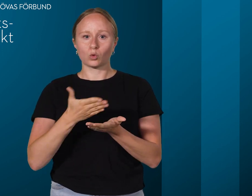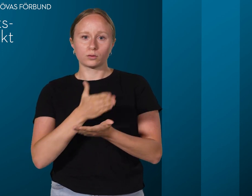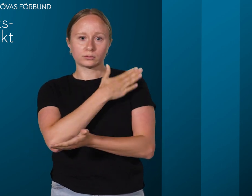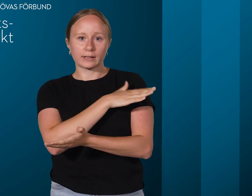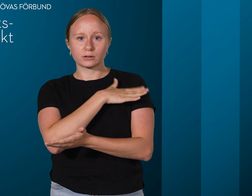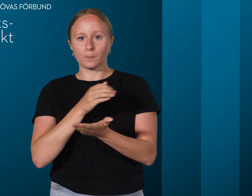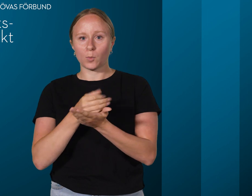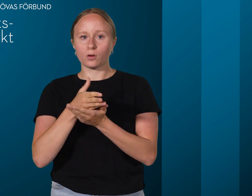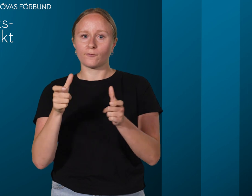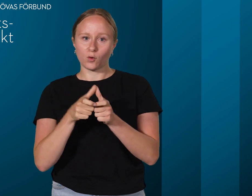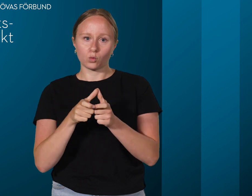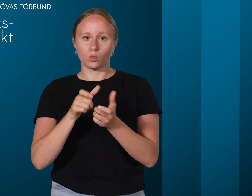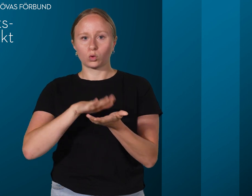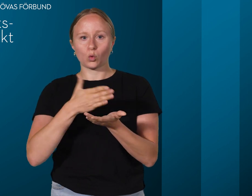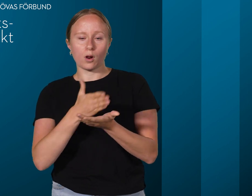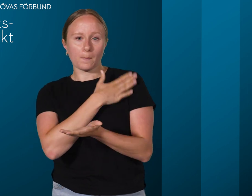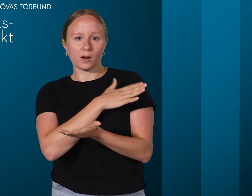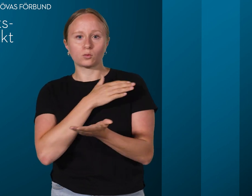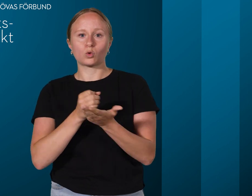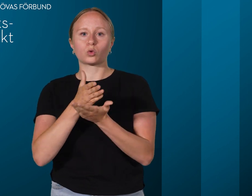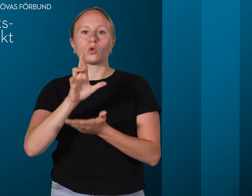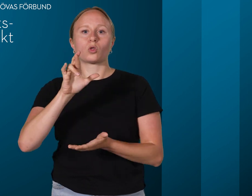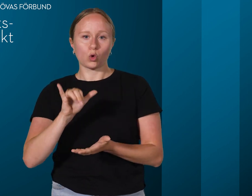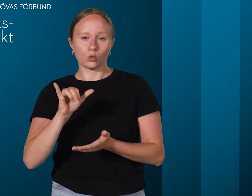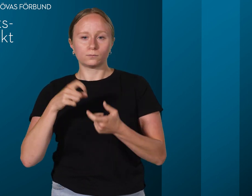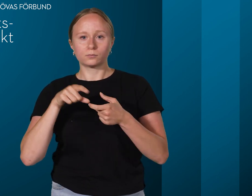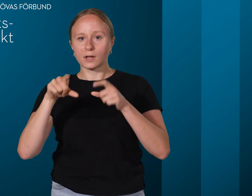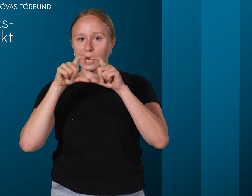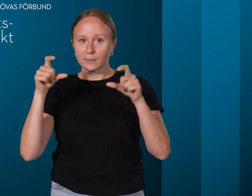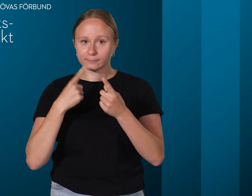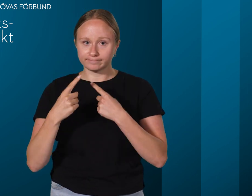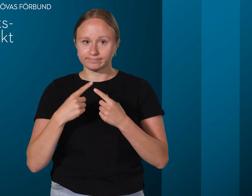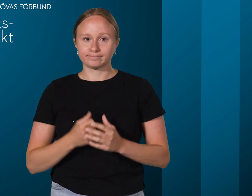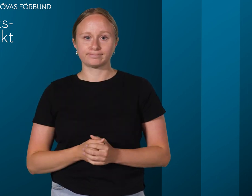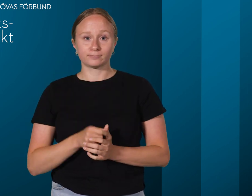tolkningstjänsternas producentförening Tulkkauspalvelun Tuottajat ry, om ämnet.